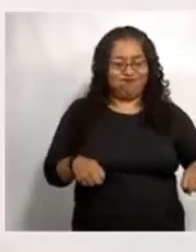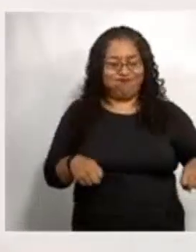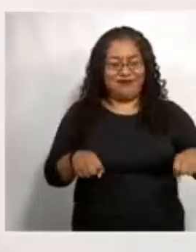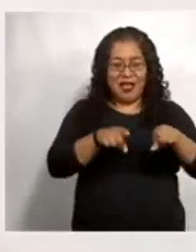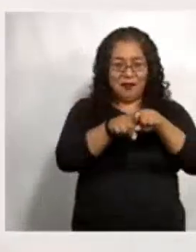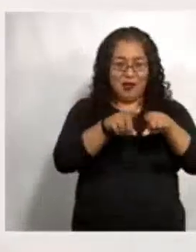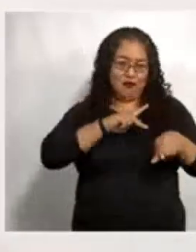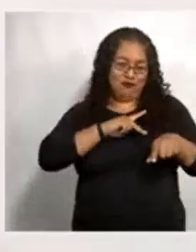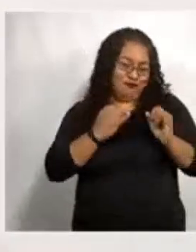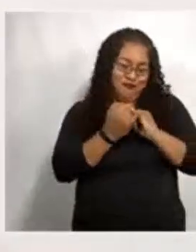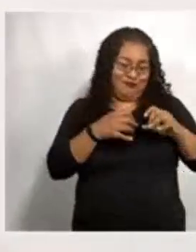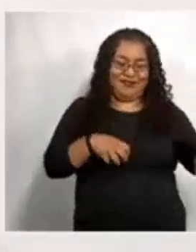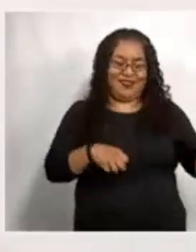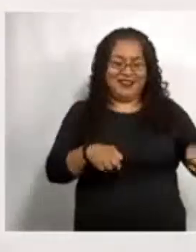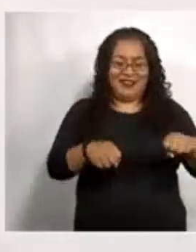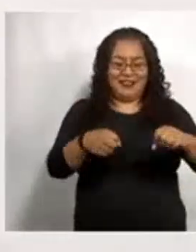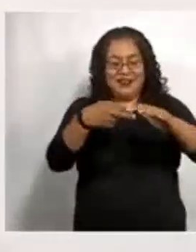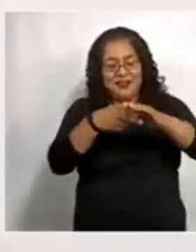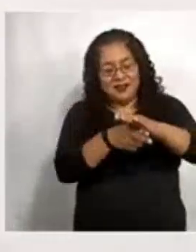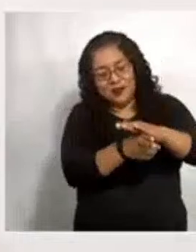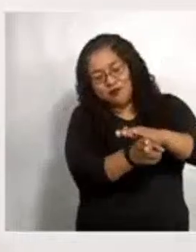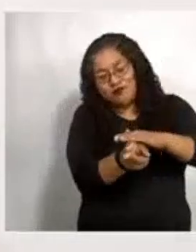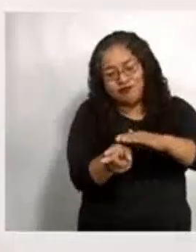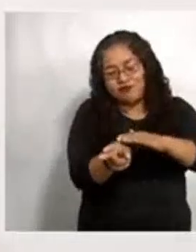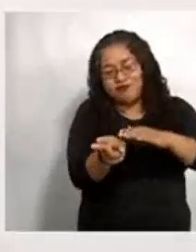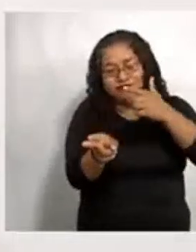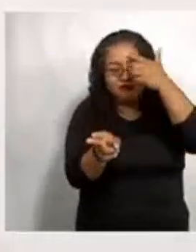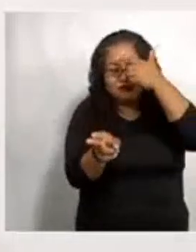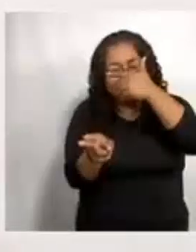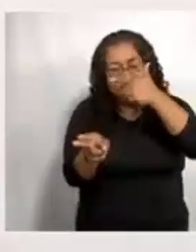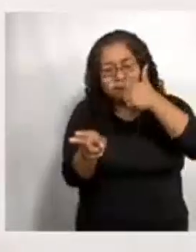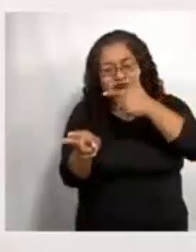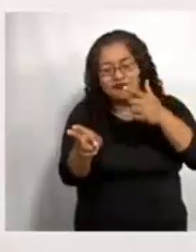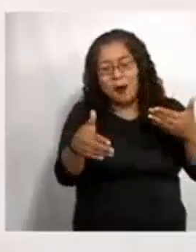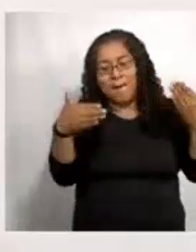la noche llegábamos en la mañana a Guadalajara. Bueno, ahora va a ser más rápido porque va a